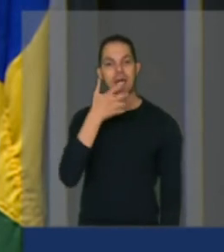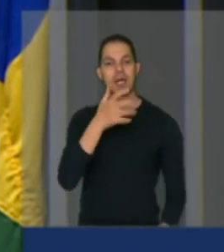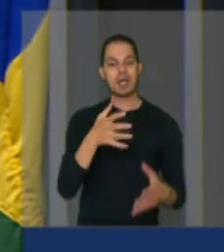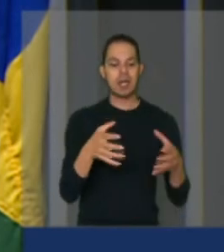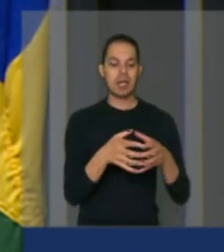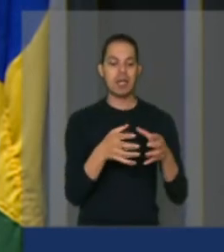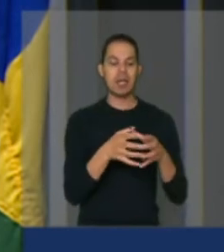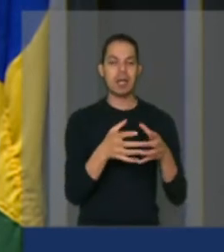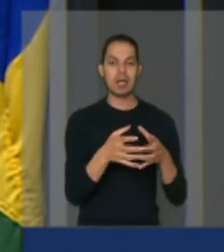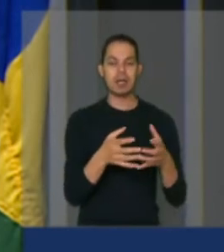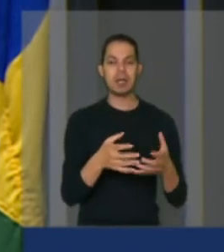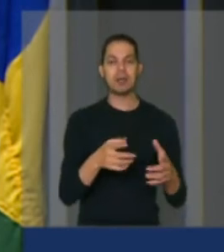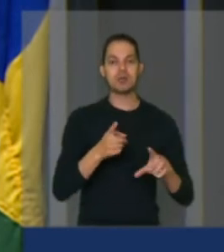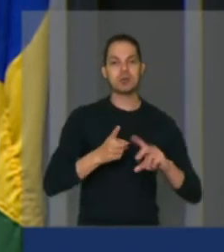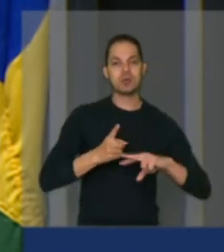FAZEM PARTE DAQUELA PARTE OBSCURA DA REDE SOCIAL, AONDE